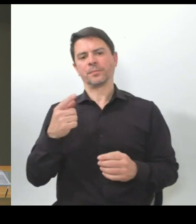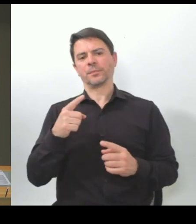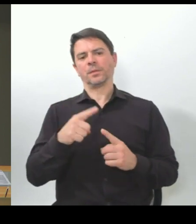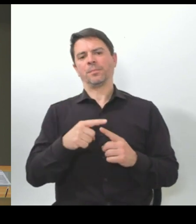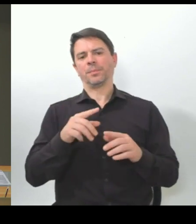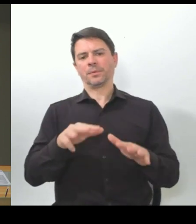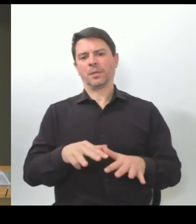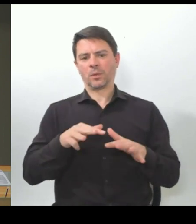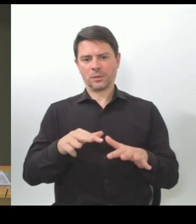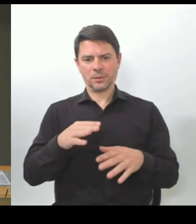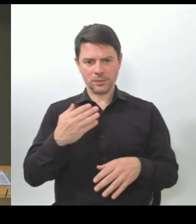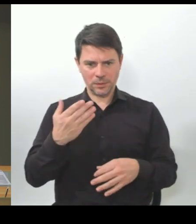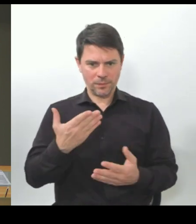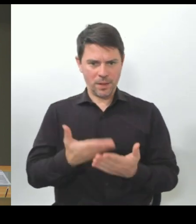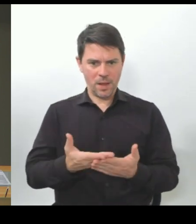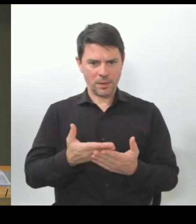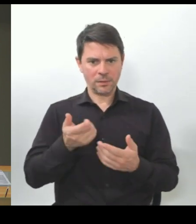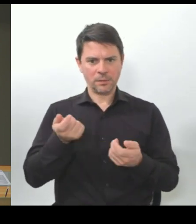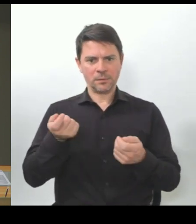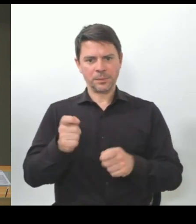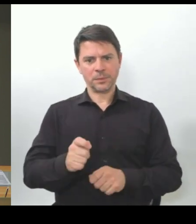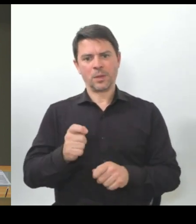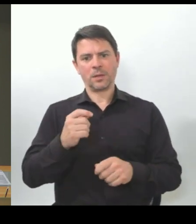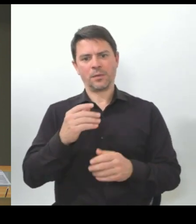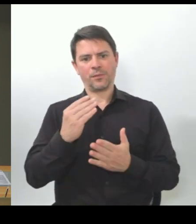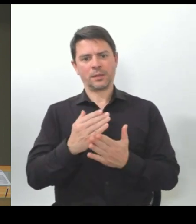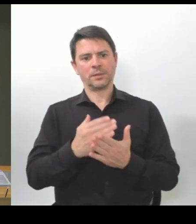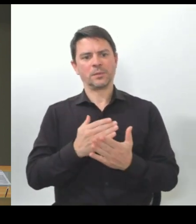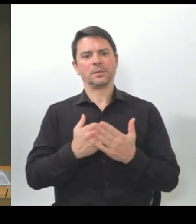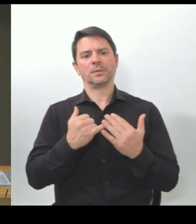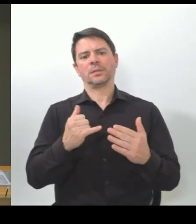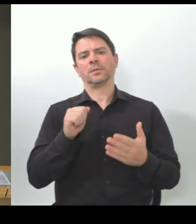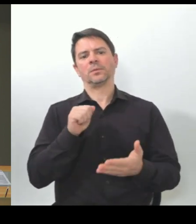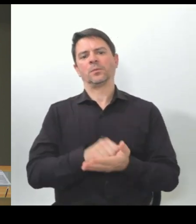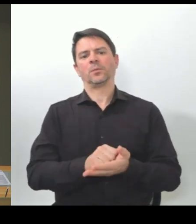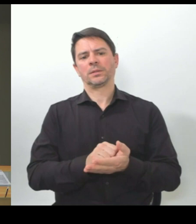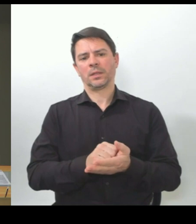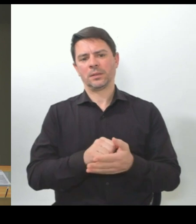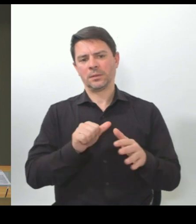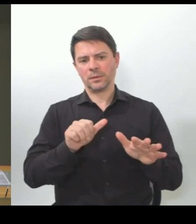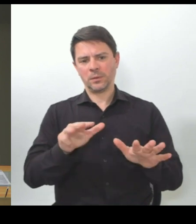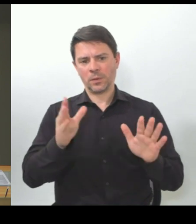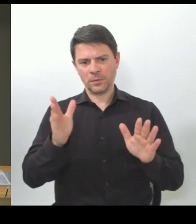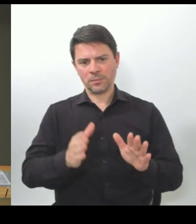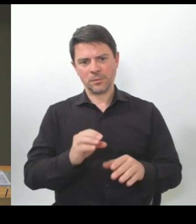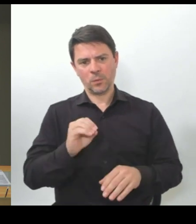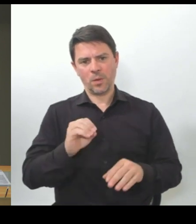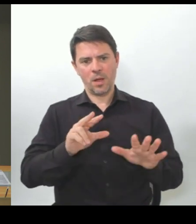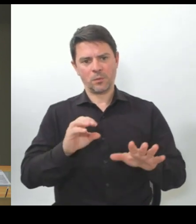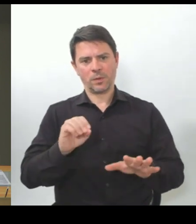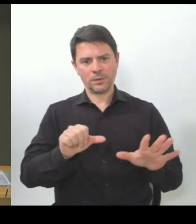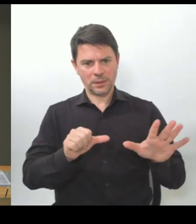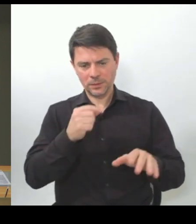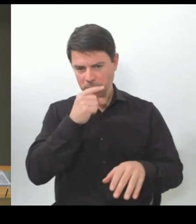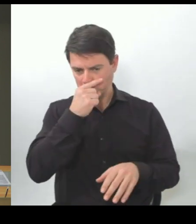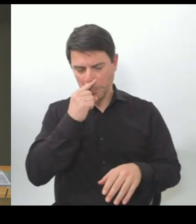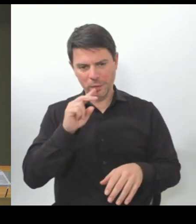ihremnachträgliche Zustimmung feststellen. Dazu höre ich keinen Widerspruch. Der Tagesordnungspunkt 20 wurde bereits nach Tagesordnungspunkt 13 behandelt.